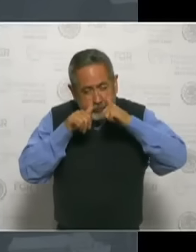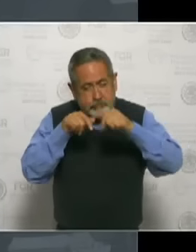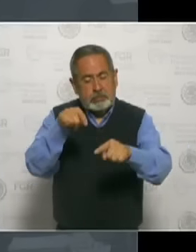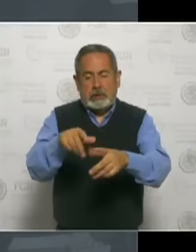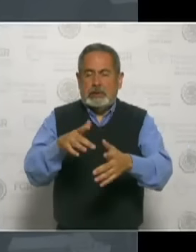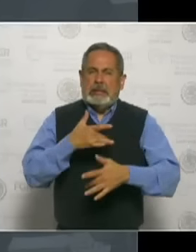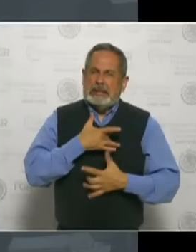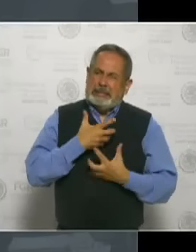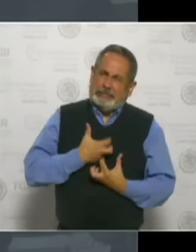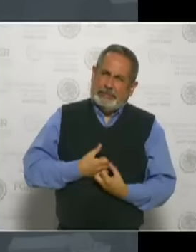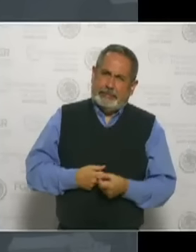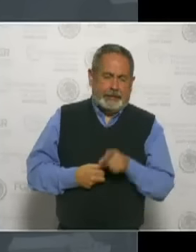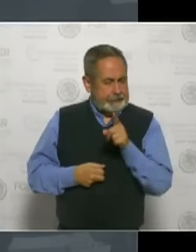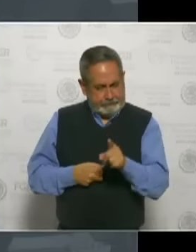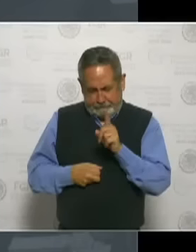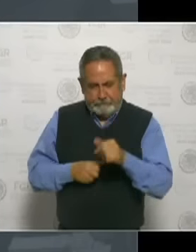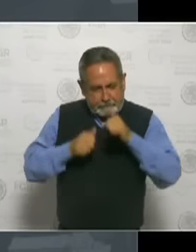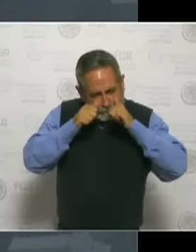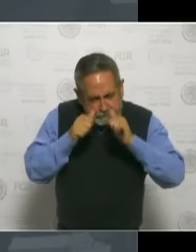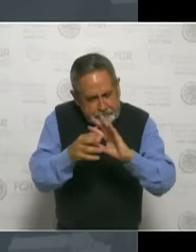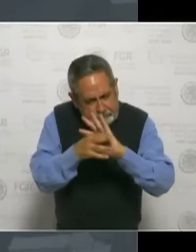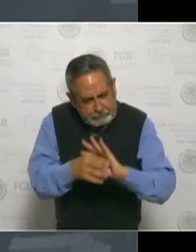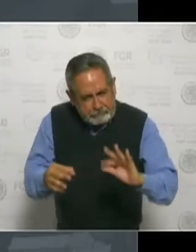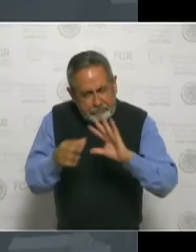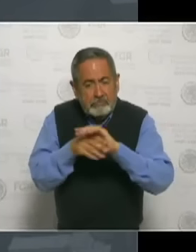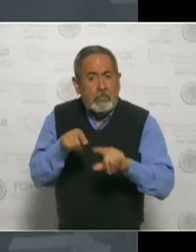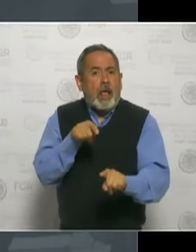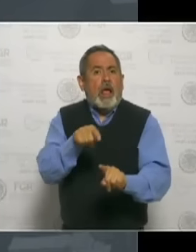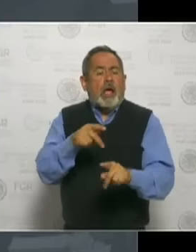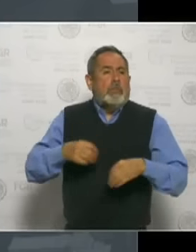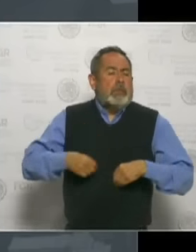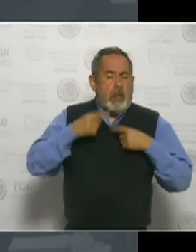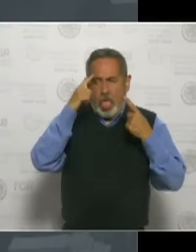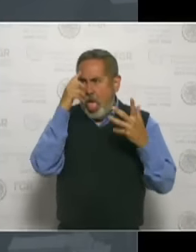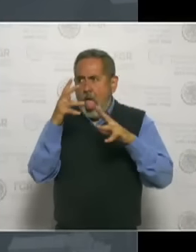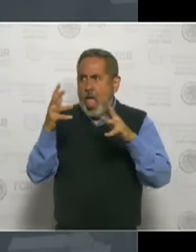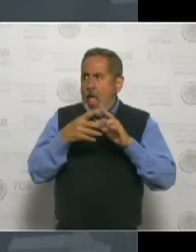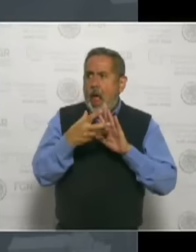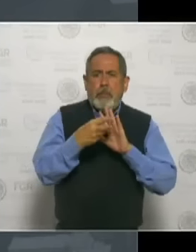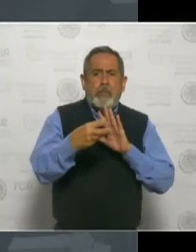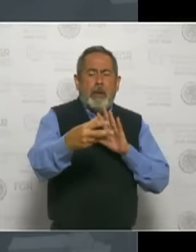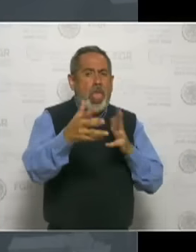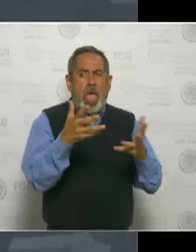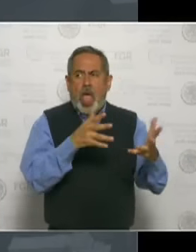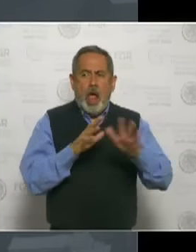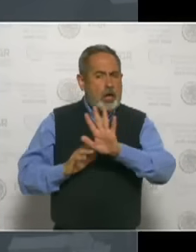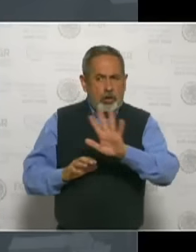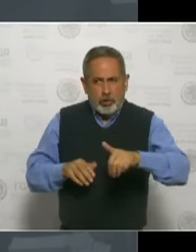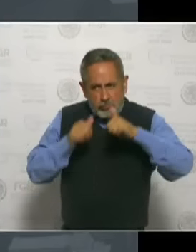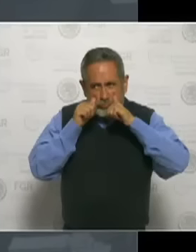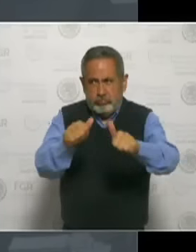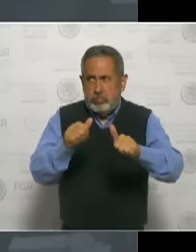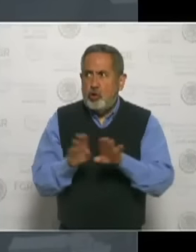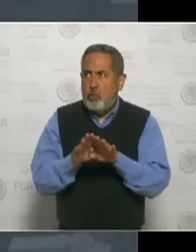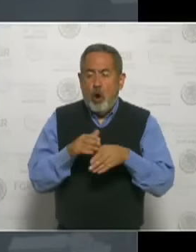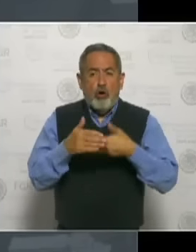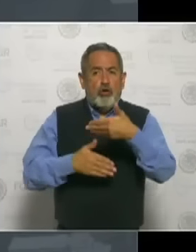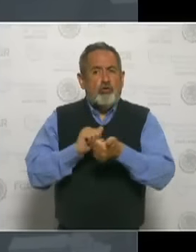lo individual para afectar la estabilidad de la sociedad en su conjunto. Buscamos transitar de una